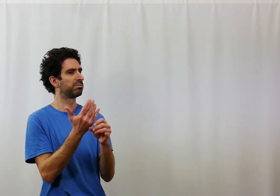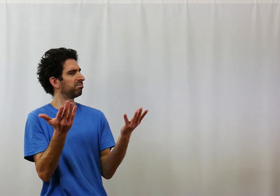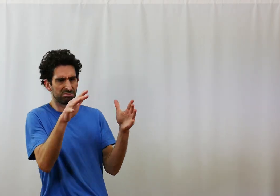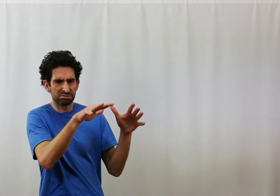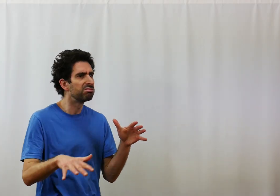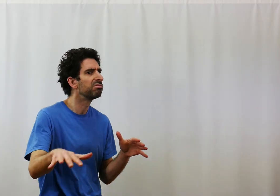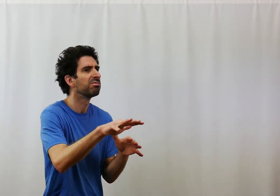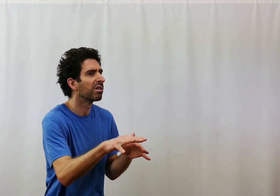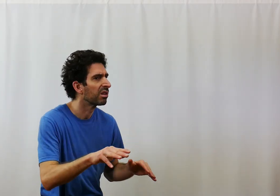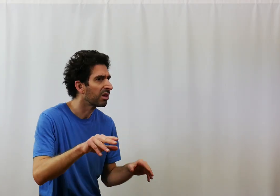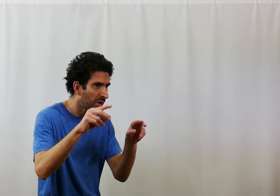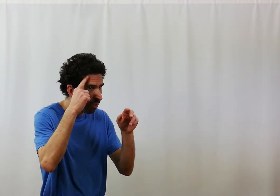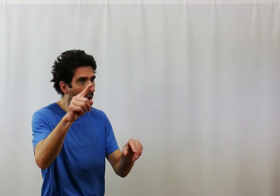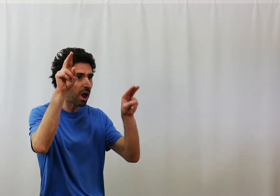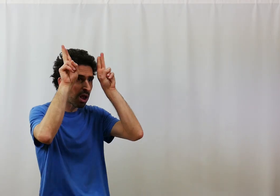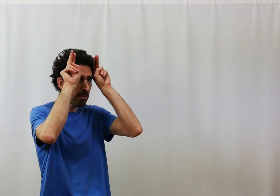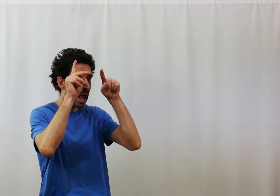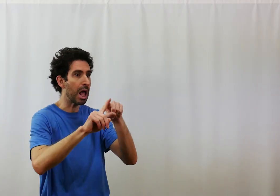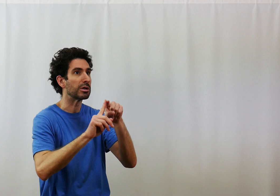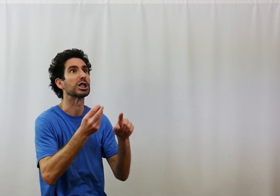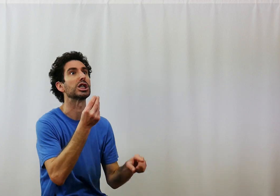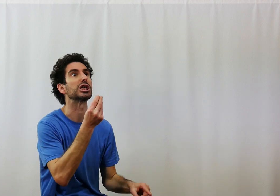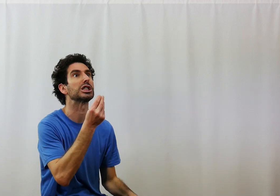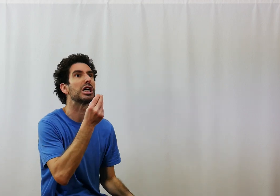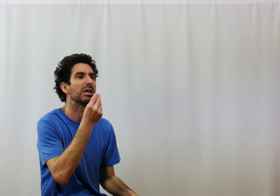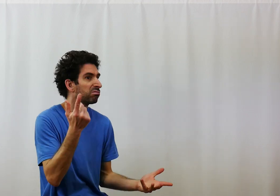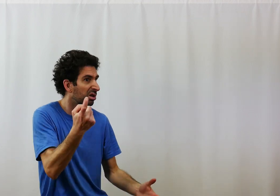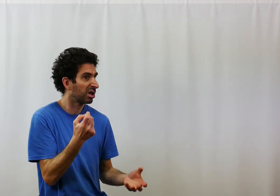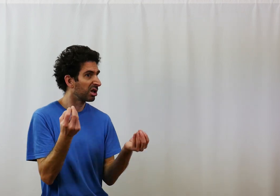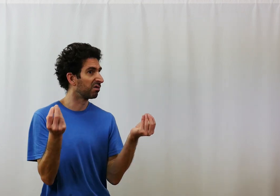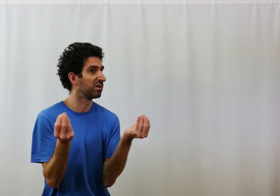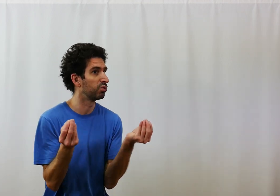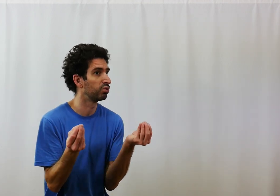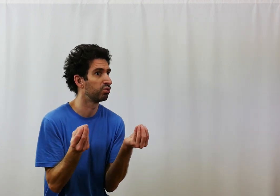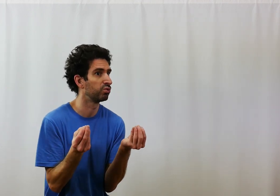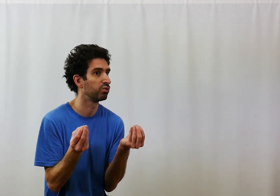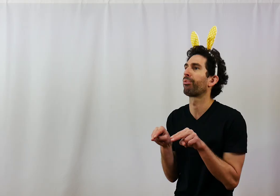Et d'où vient cette croyance sur les lapins qui mangent les carottes ?